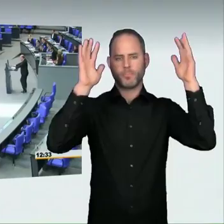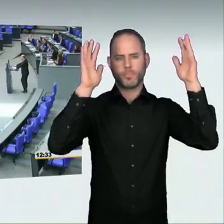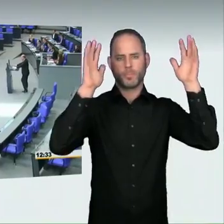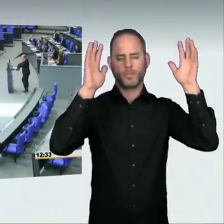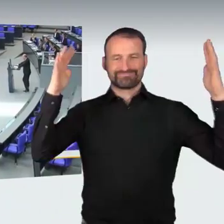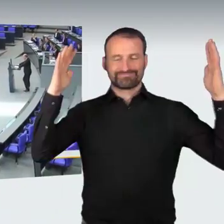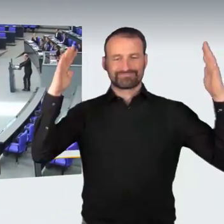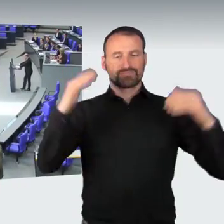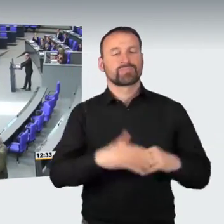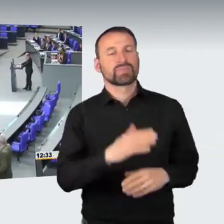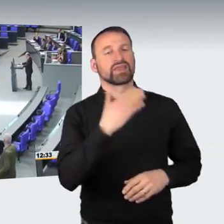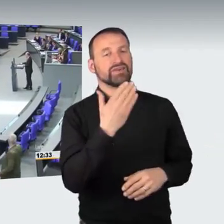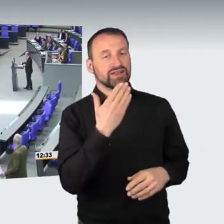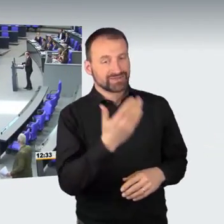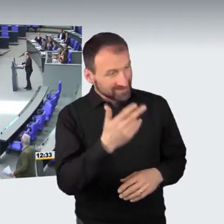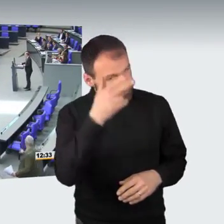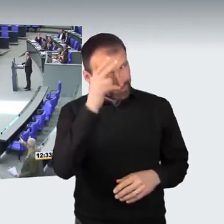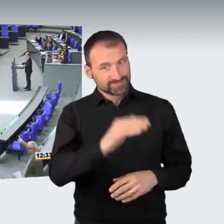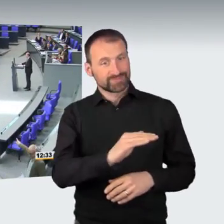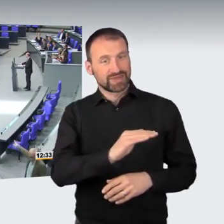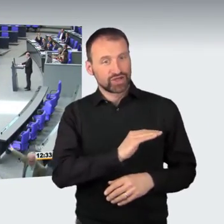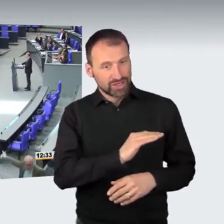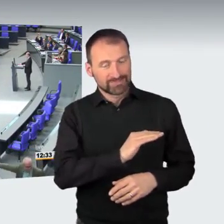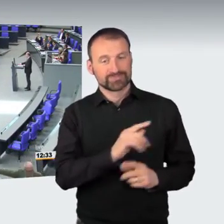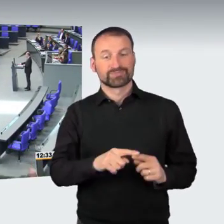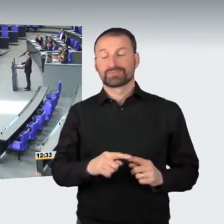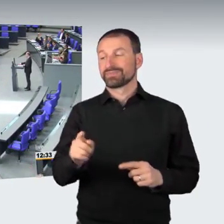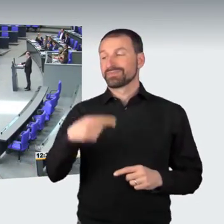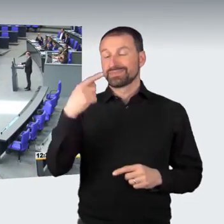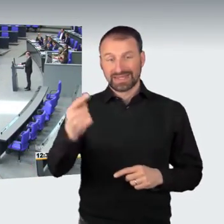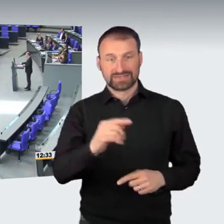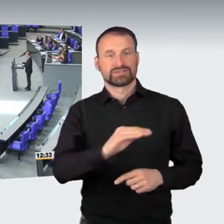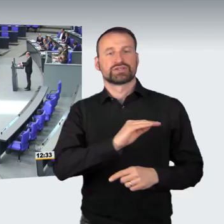ist für die Menschen in unserem Land von größter Bedeutung (Die Verblendung eines Sitzplatzes in den Reihen des BÜNDNISSES 90/DIE GRÜNEN fällt zu Boden) (Präsidium): Entschuldigen Sie!